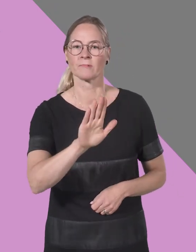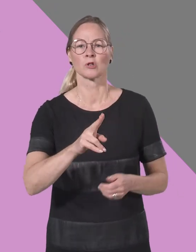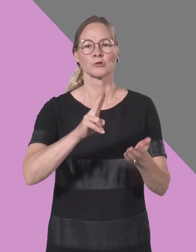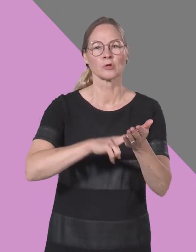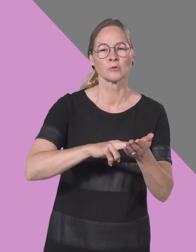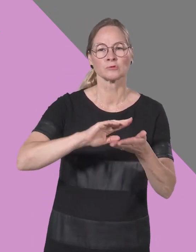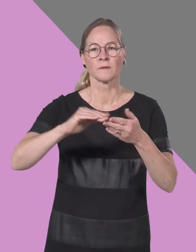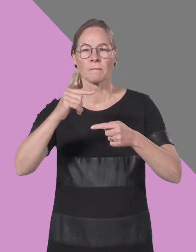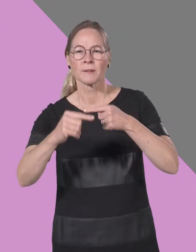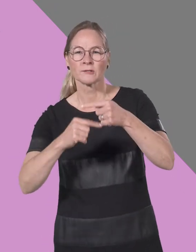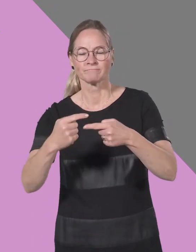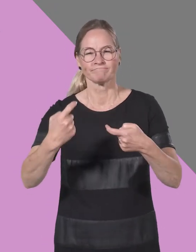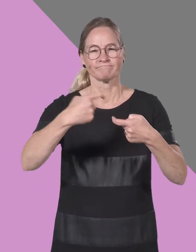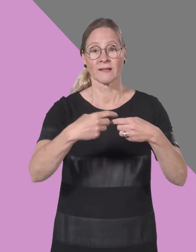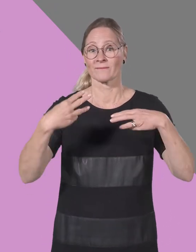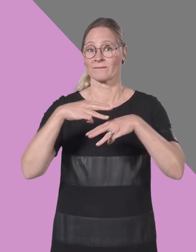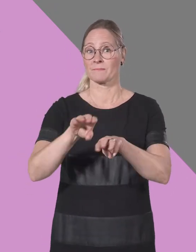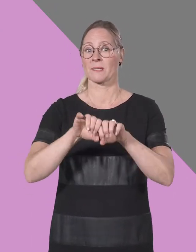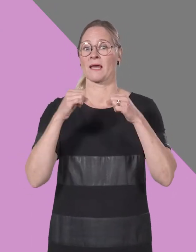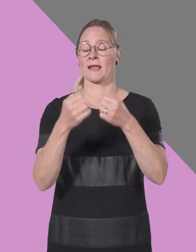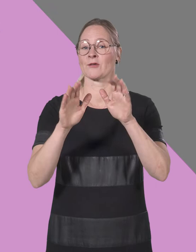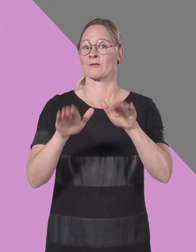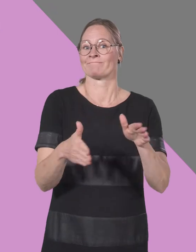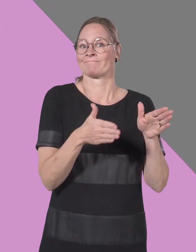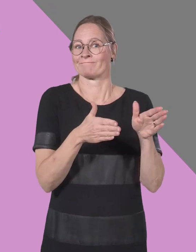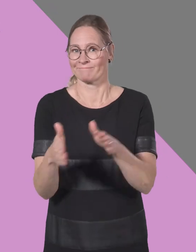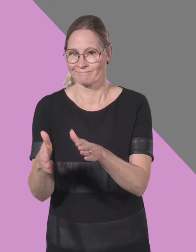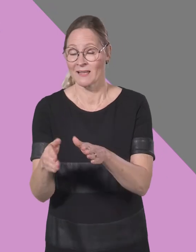totuus- ja sovintoprosessia käsittelevä webinaari, -